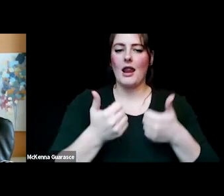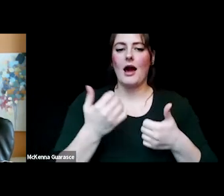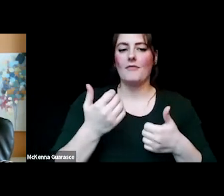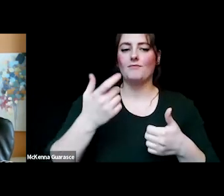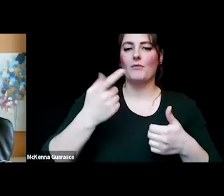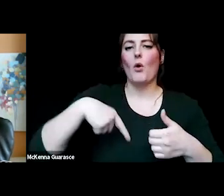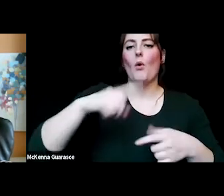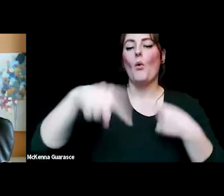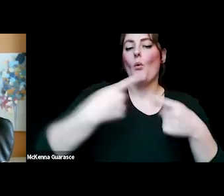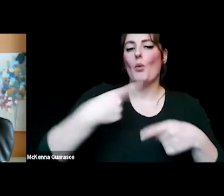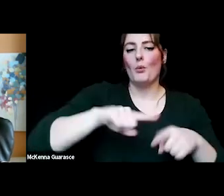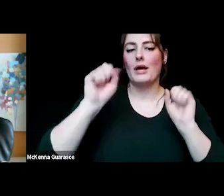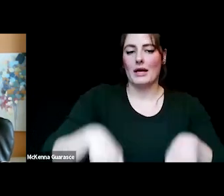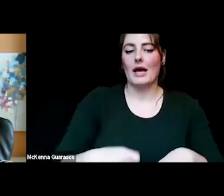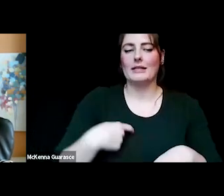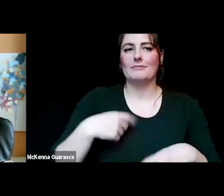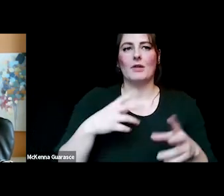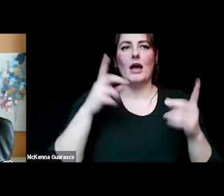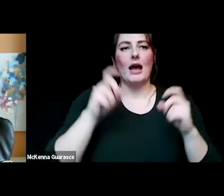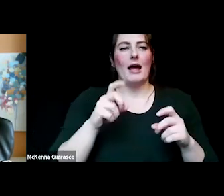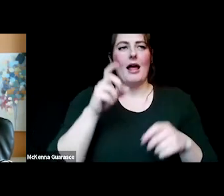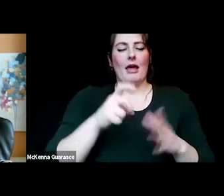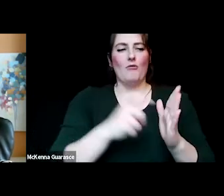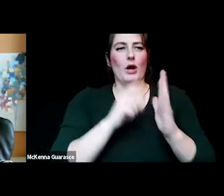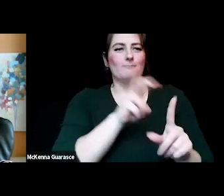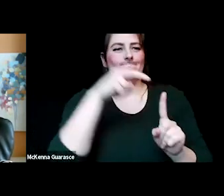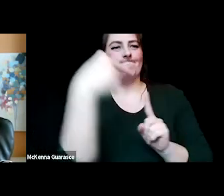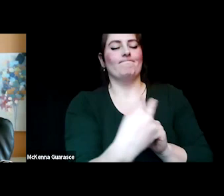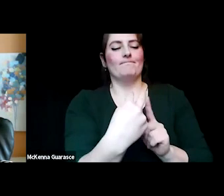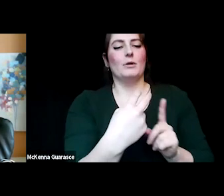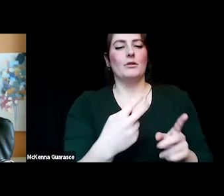Esto requiere un cambio de perspectiva. Esto requiere la aprobación de los líderes.